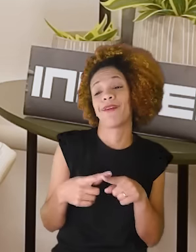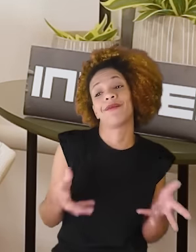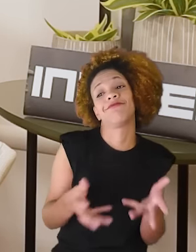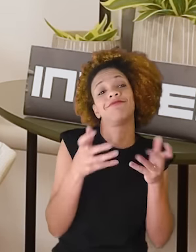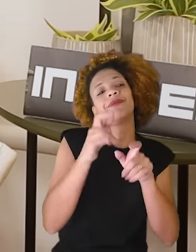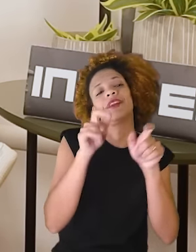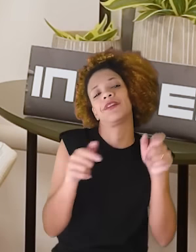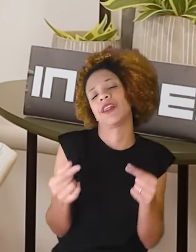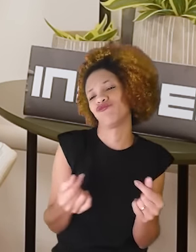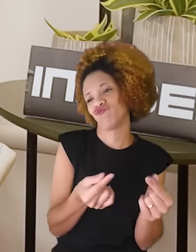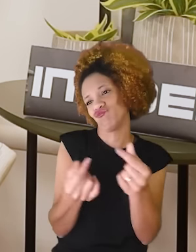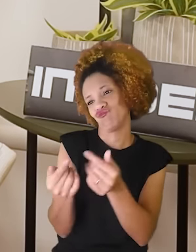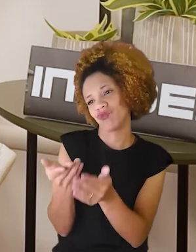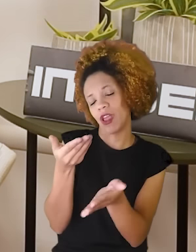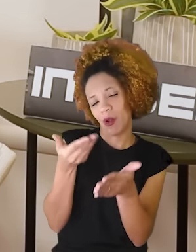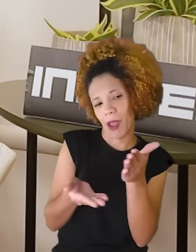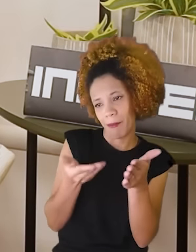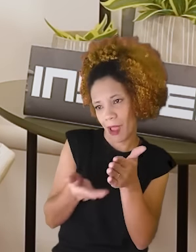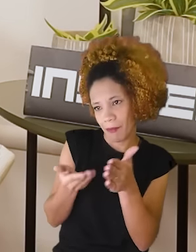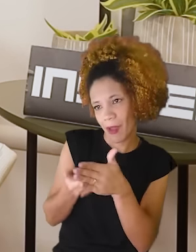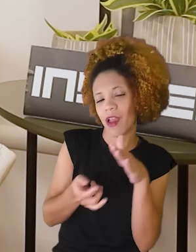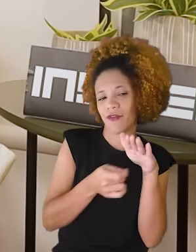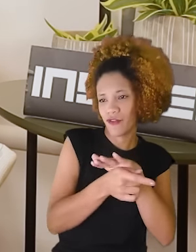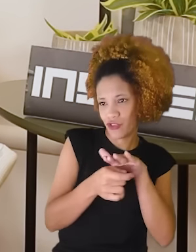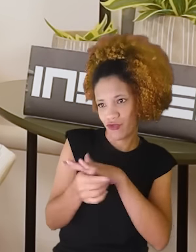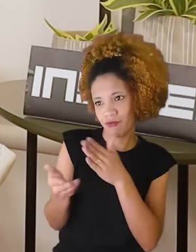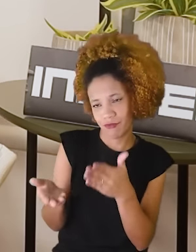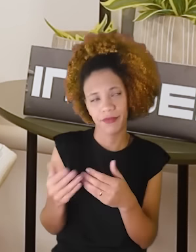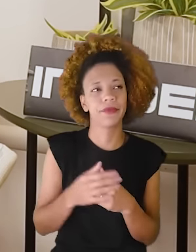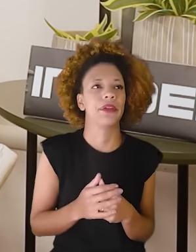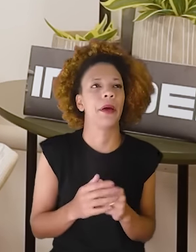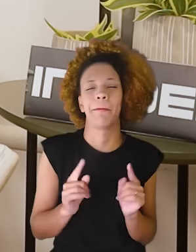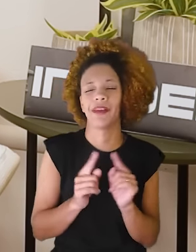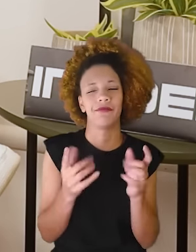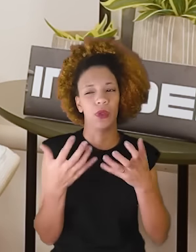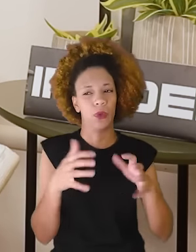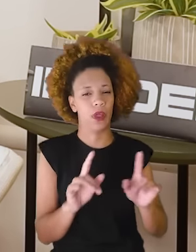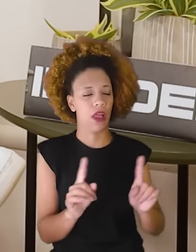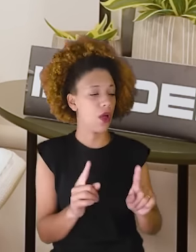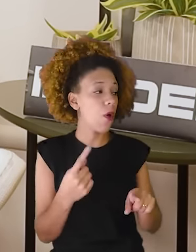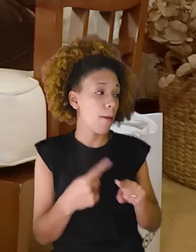pessoas a gastarem entendeu tá tá a investirem no caso entendi te aí isso eu não faz teu público é